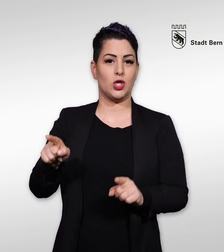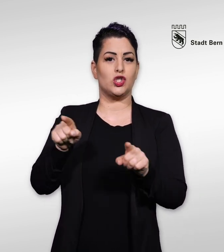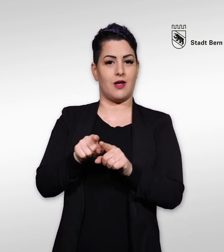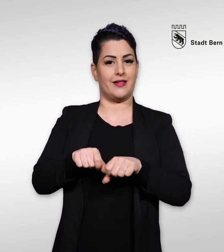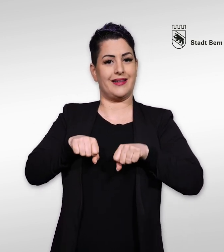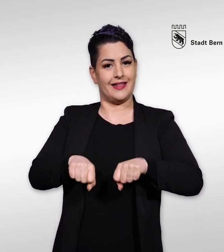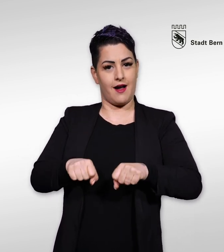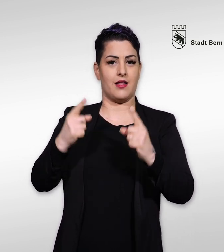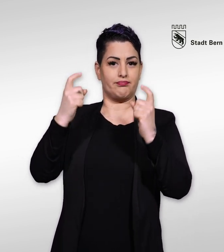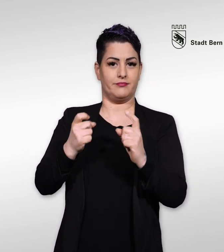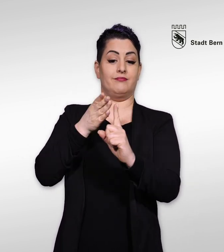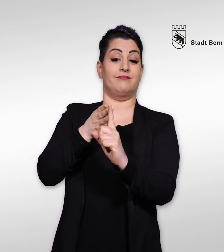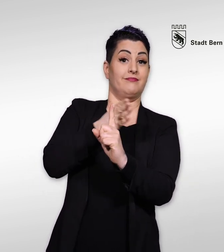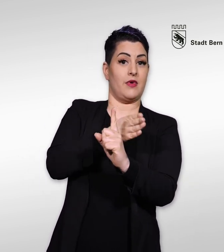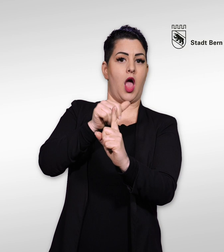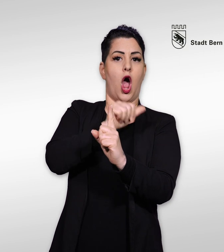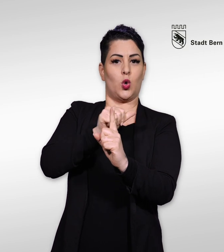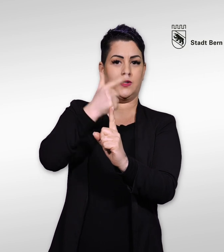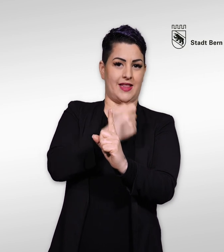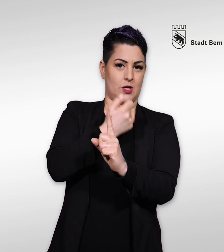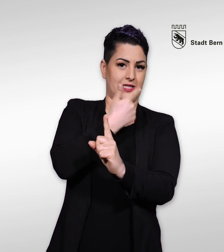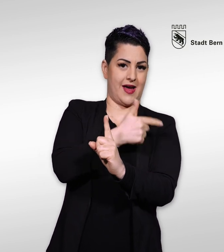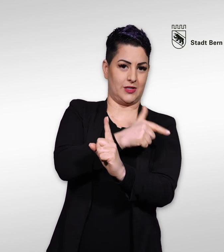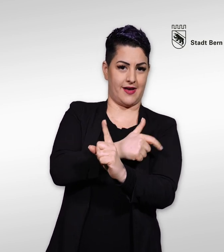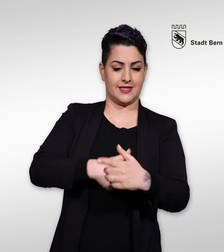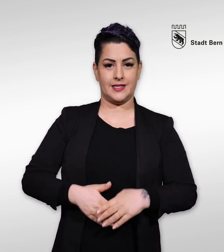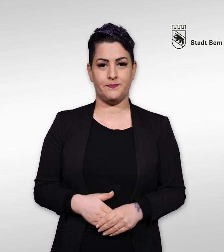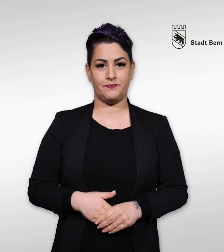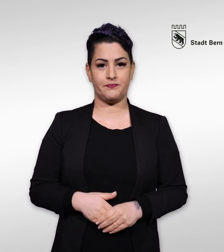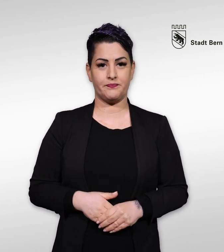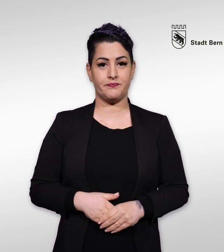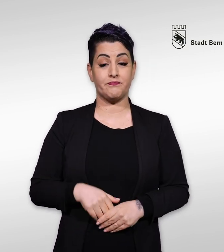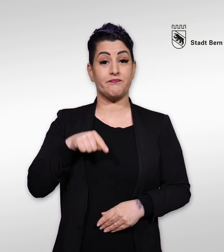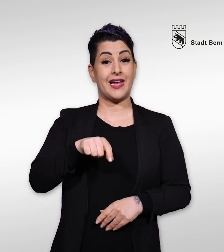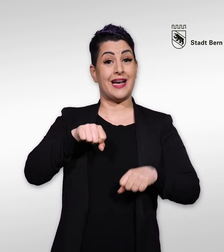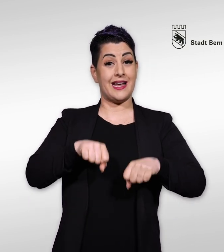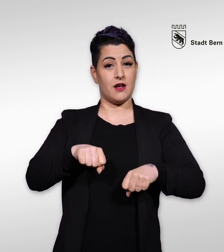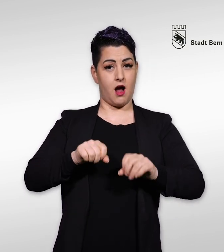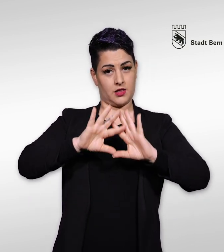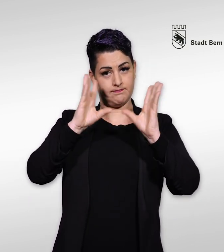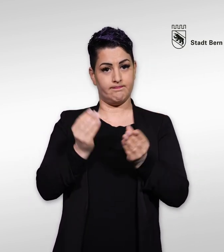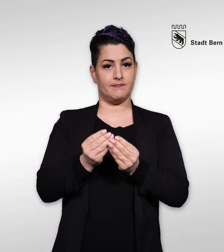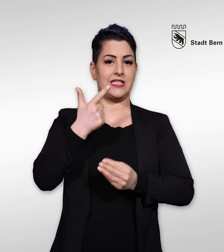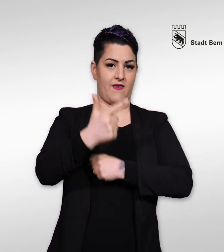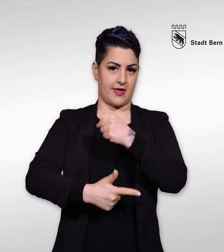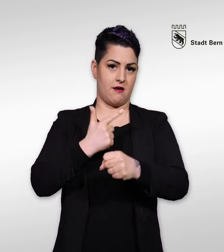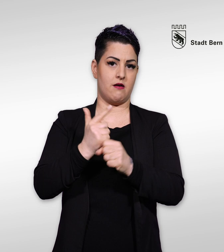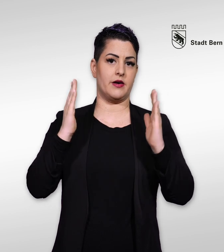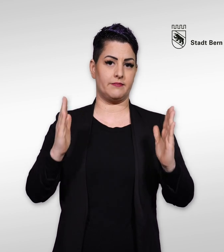Er startet mit dem Kindergarten im August 2022. Der Kindergarten dauert zwei Jahre.